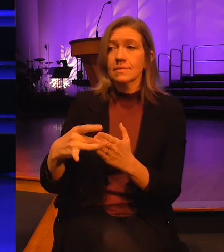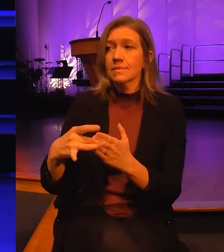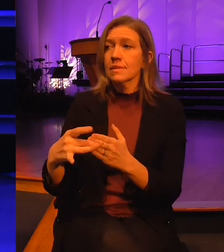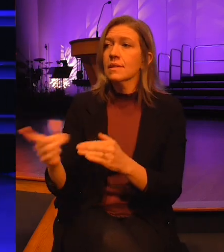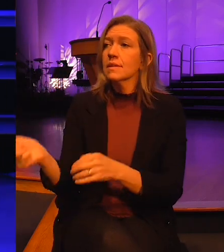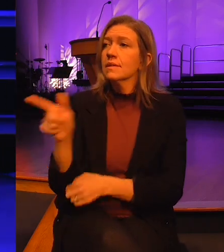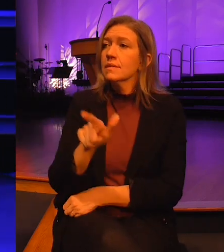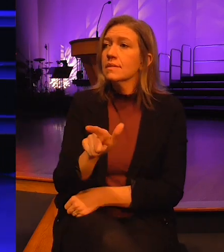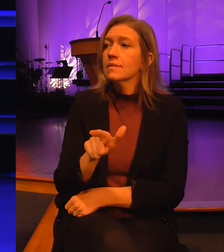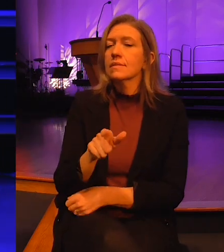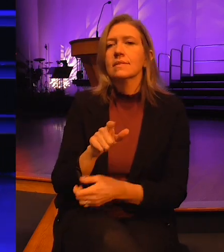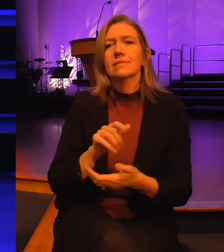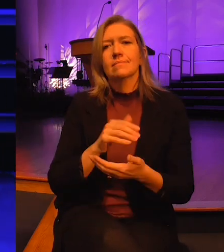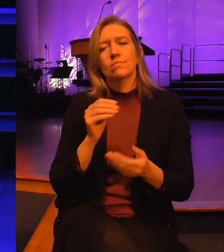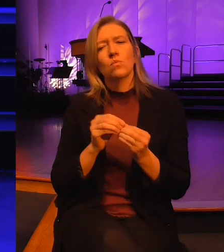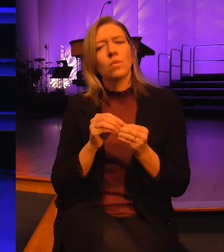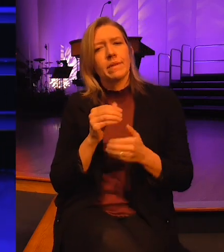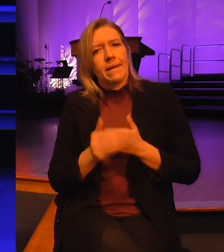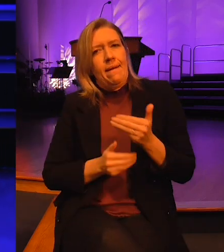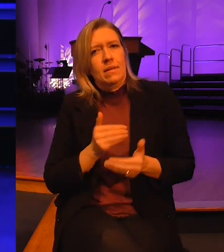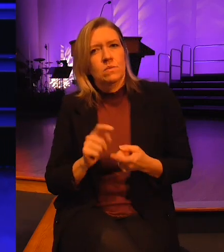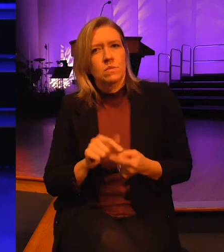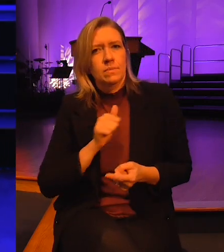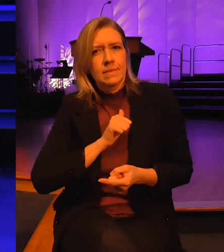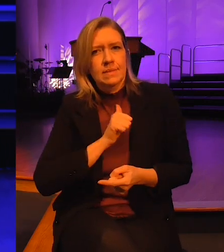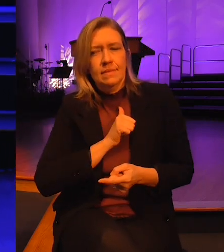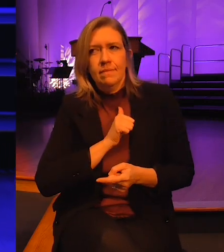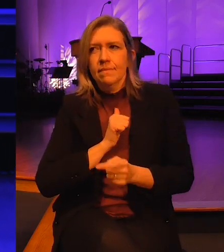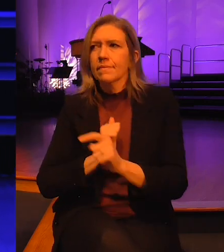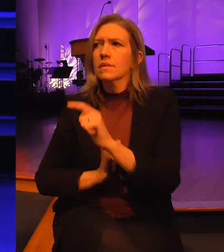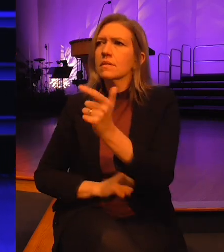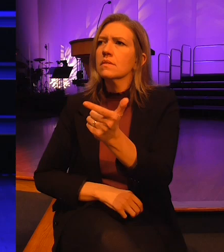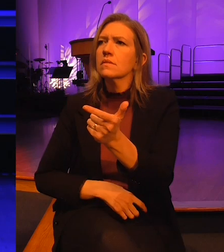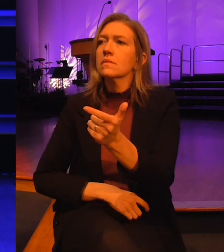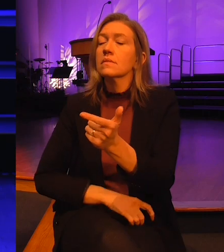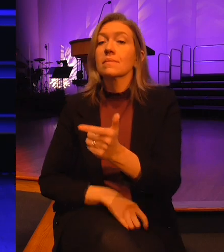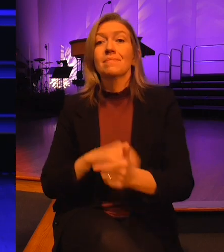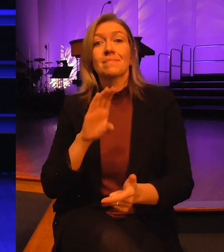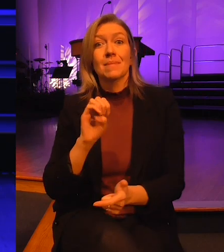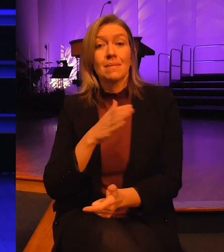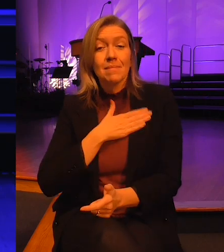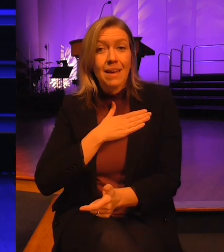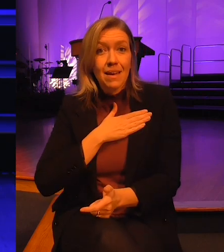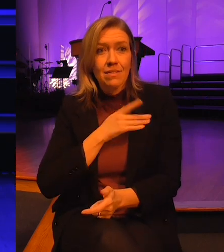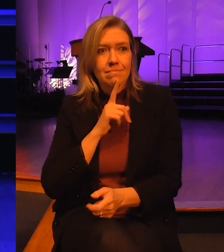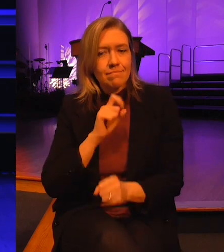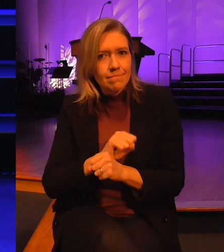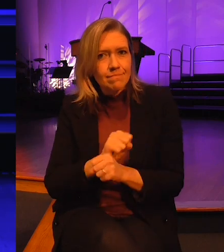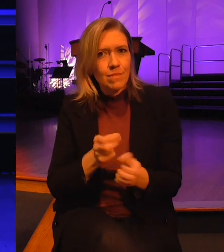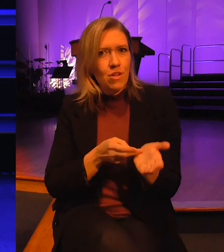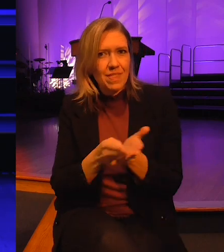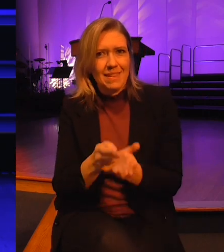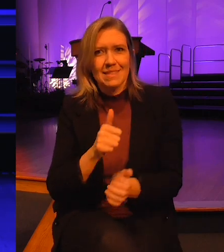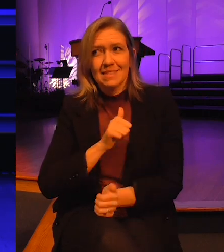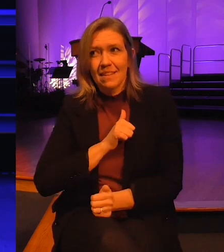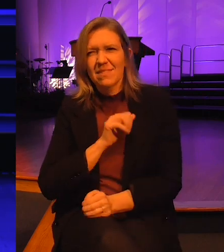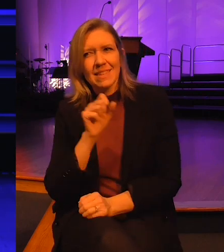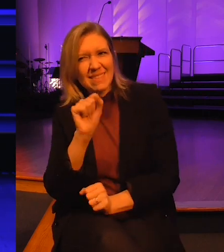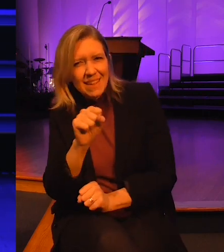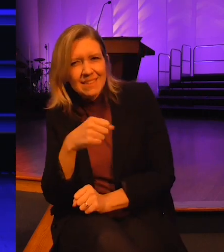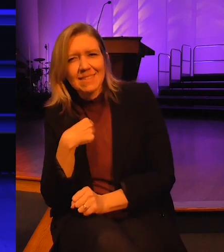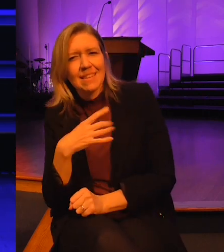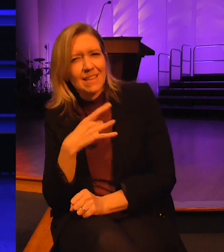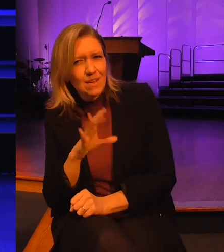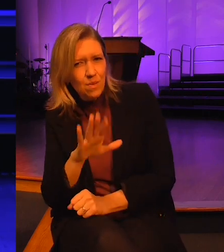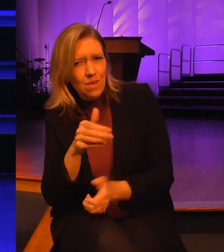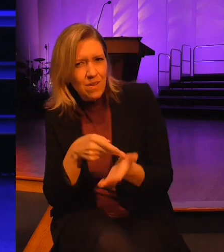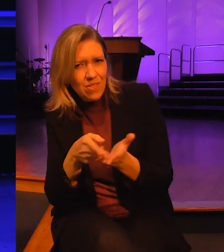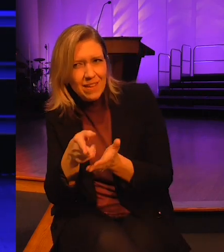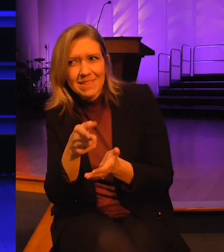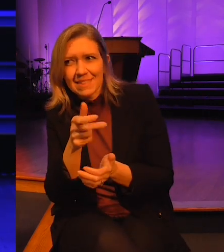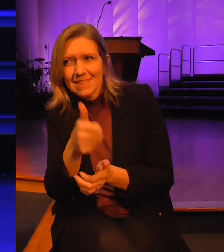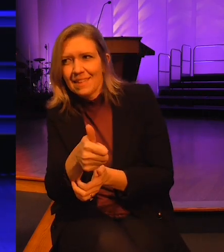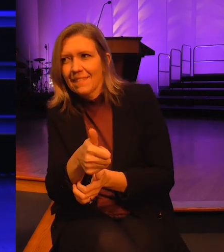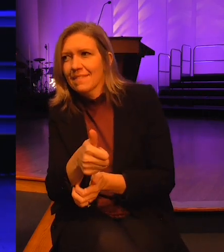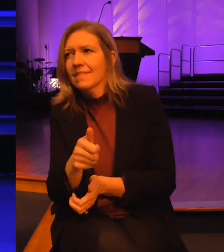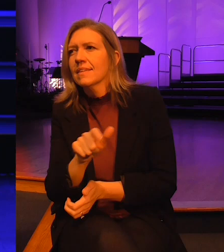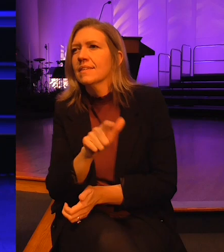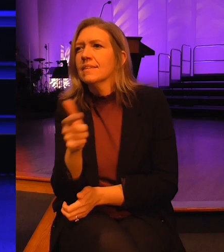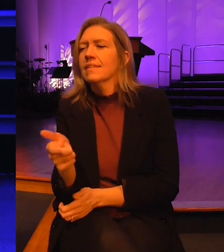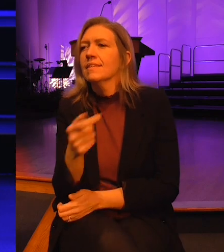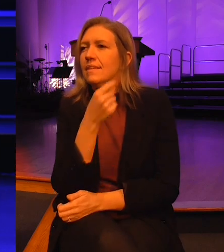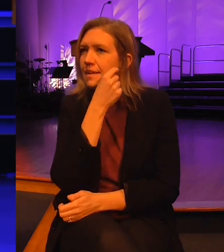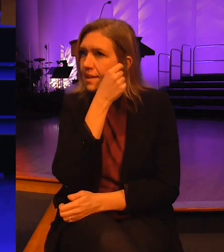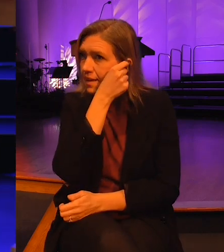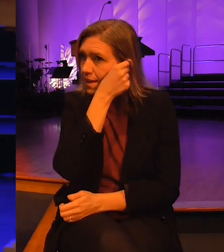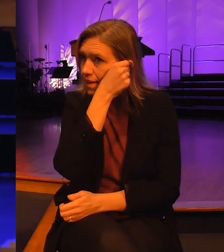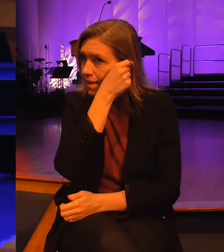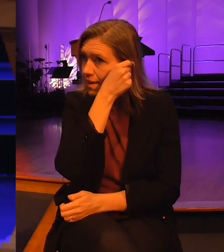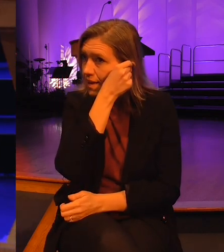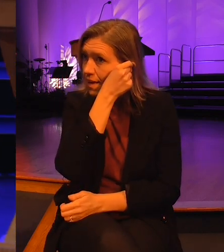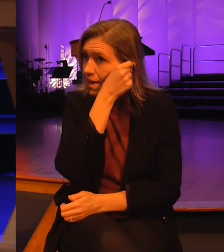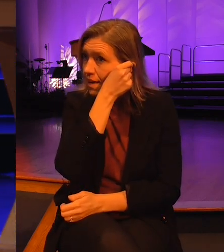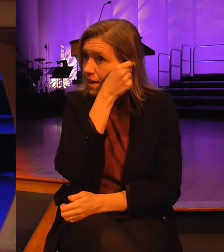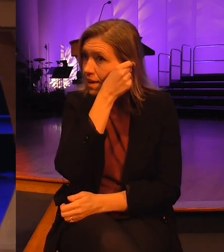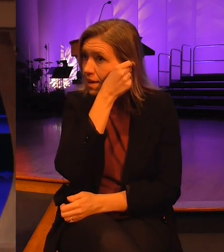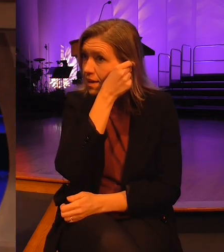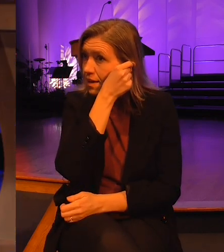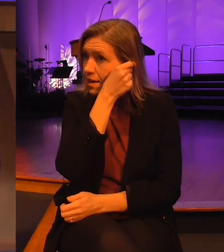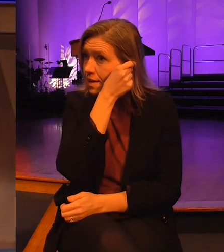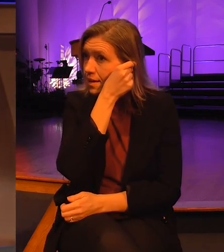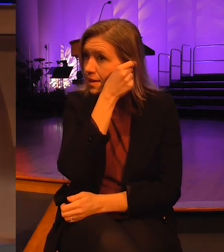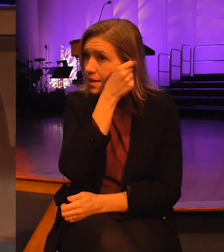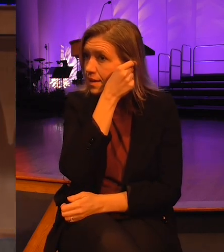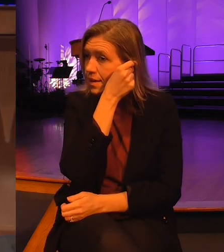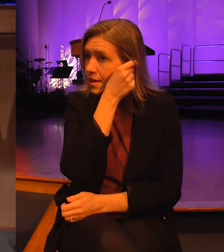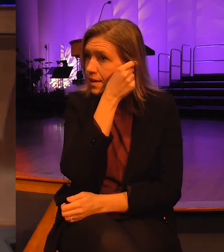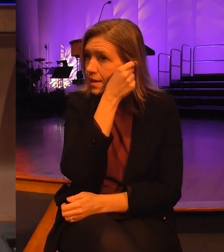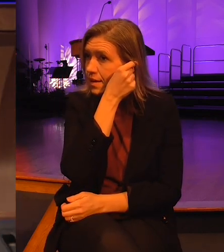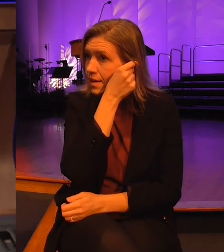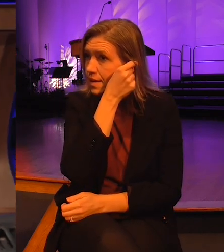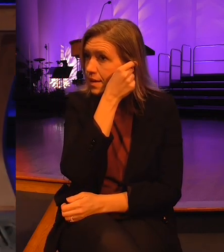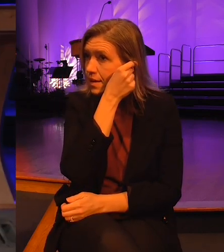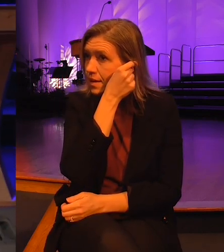ser más amable contigo mismo kisten oh sí Me gusta tu yo auténtico Nancy